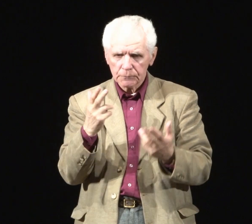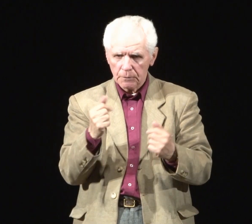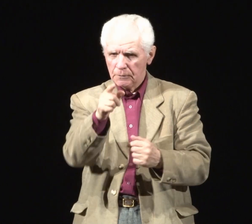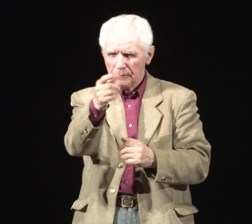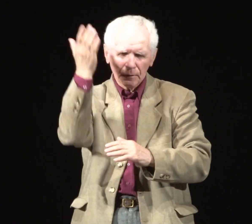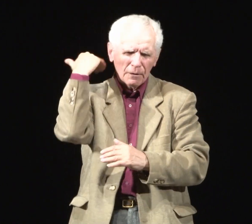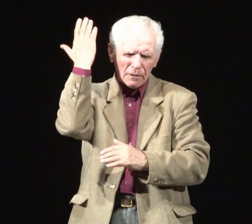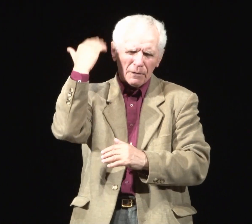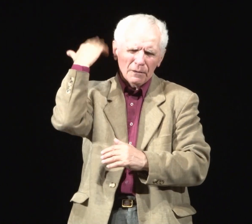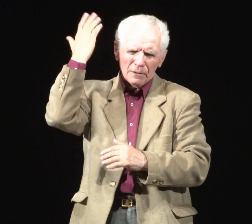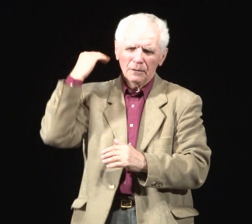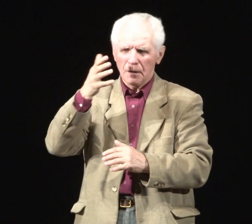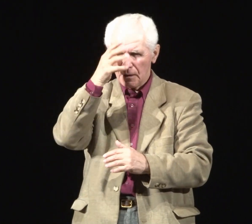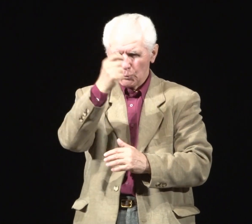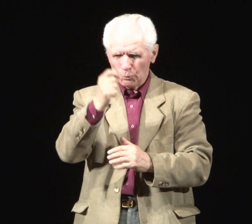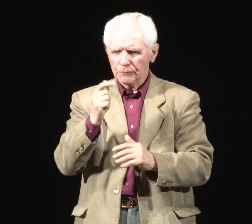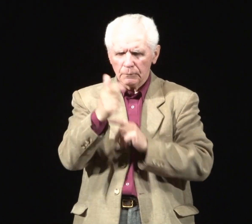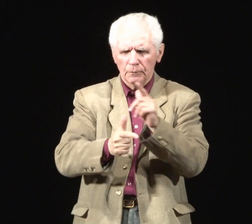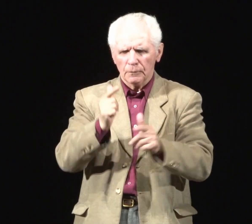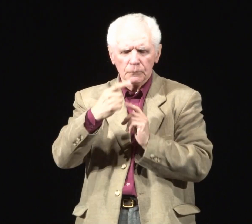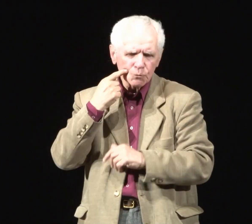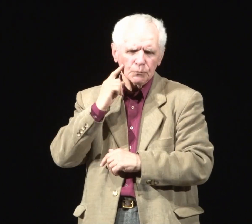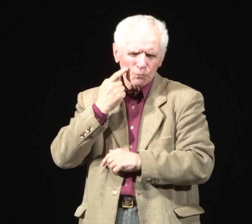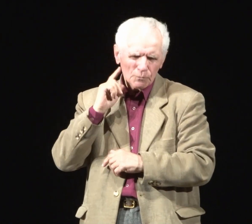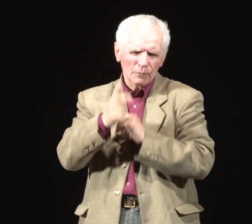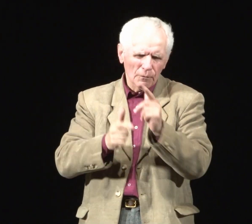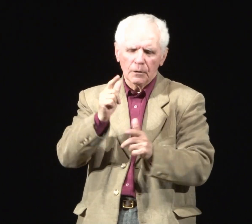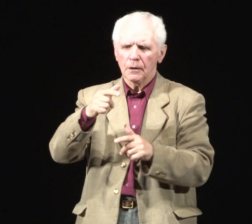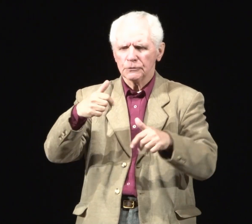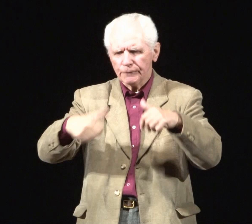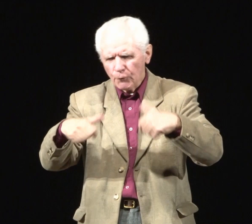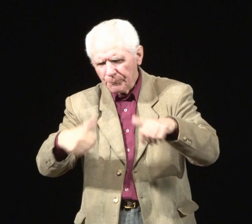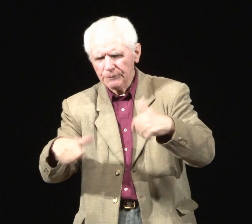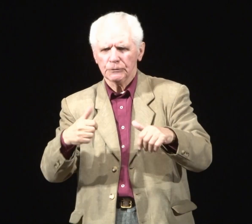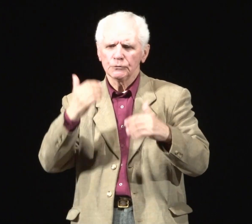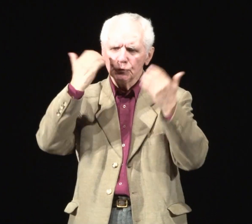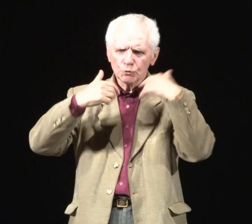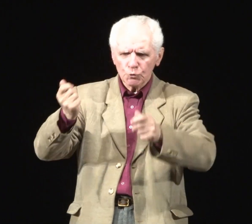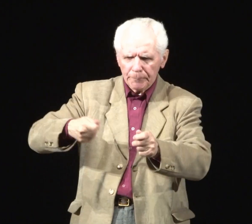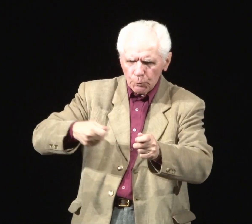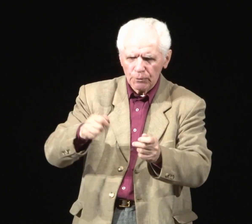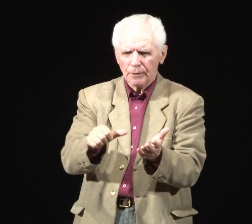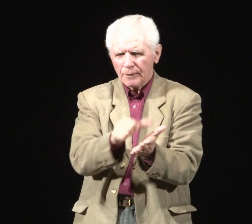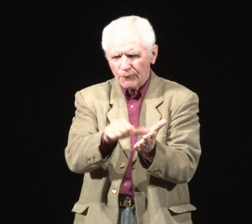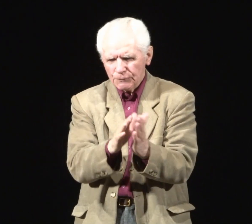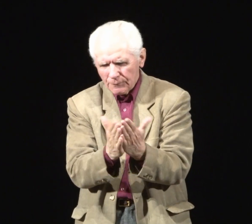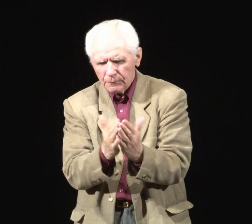Действительно, глухие постоянно раньше поступали только на живопись, скульптуру, переплетчика,